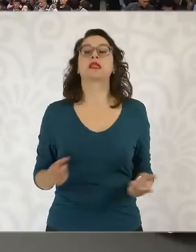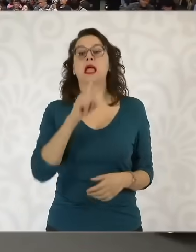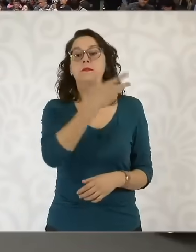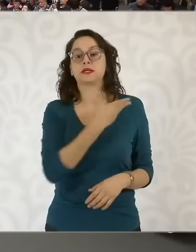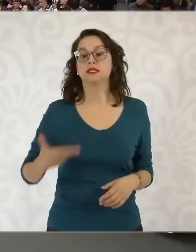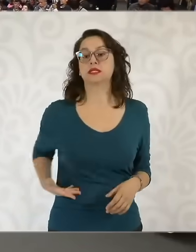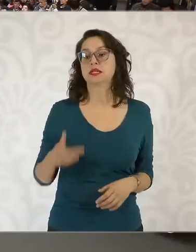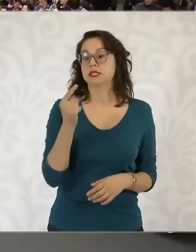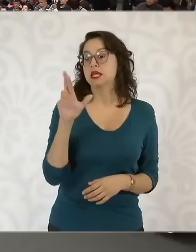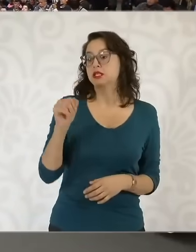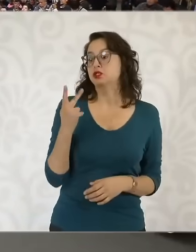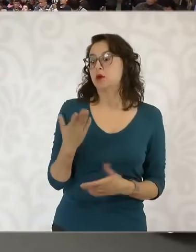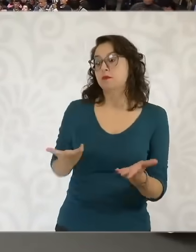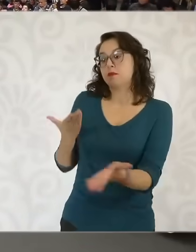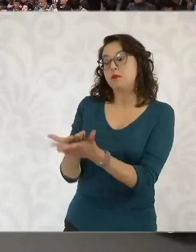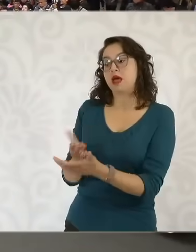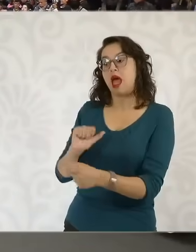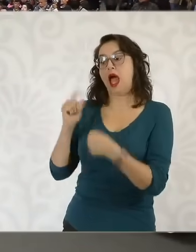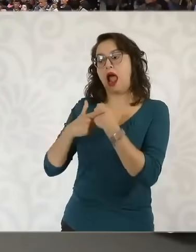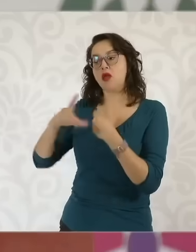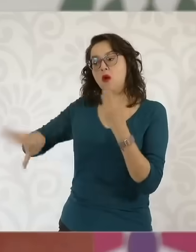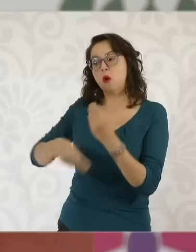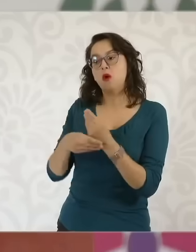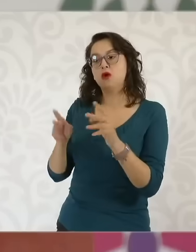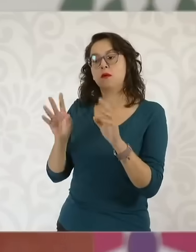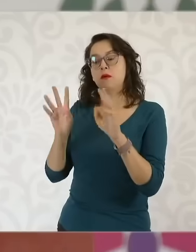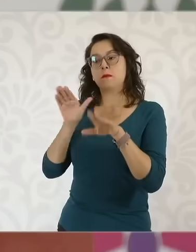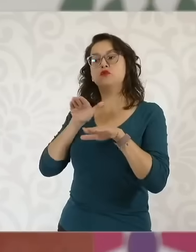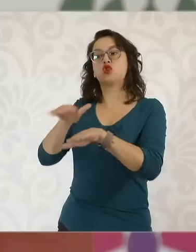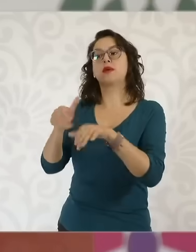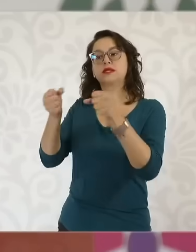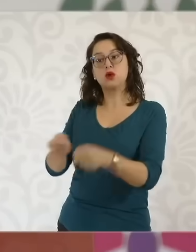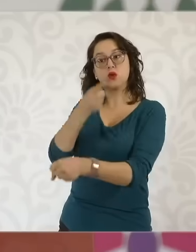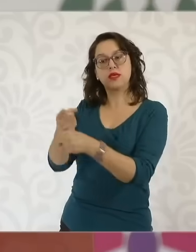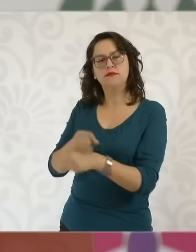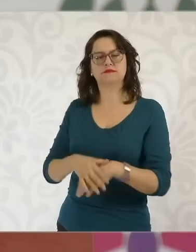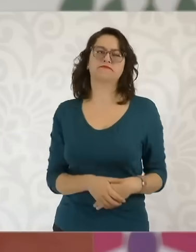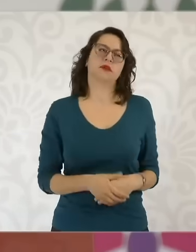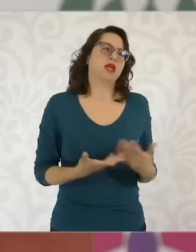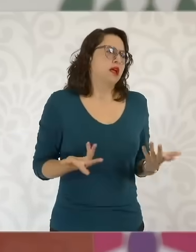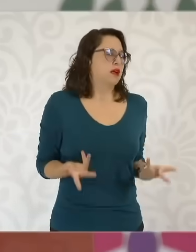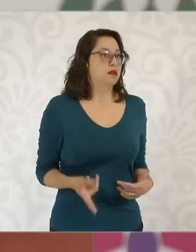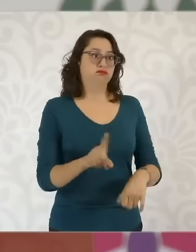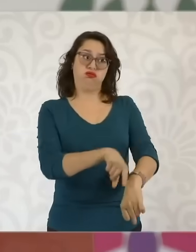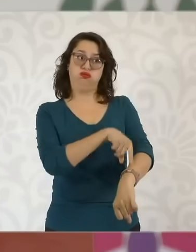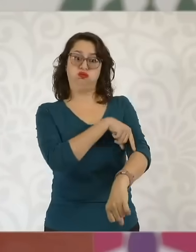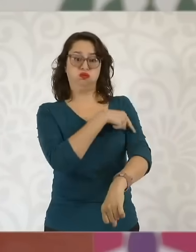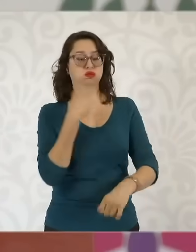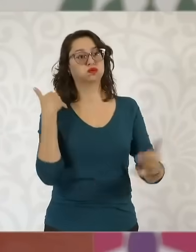tema de seguridad en esta llamada? Bueno, fue una conversación amplia, siempre hay eh solicitudes de